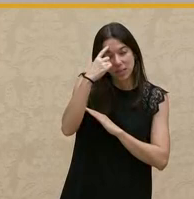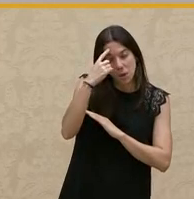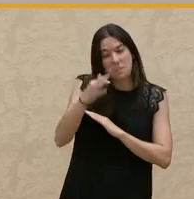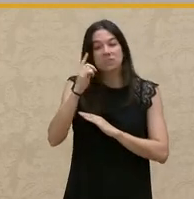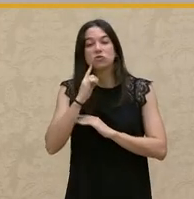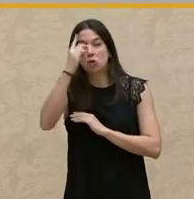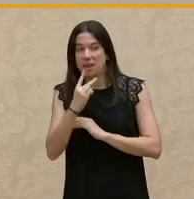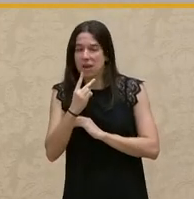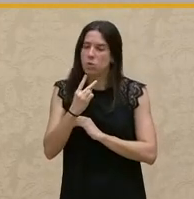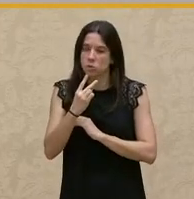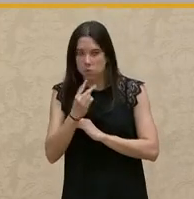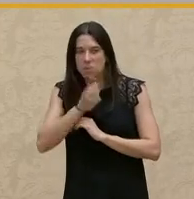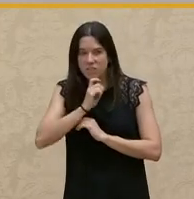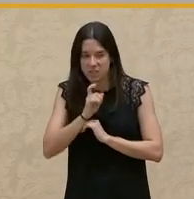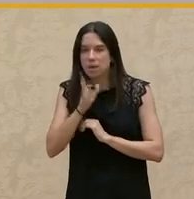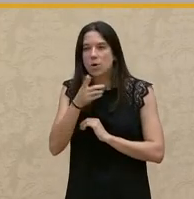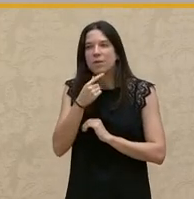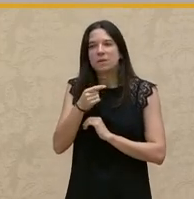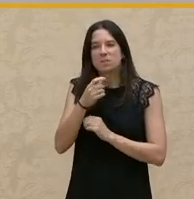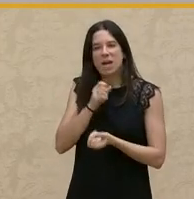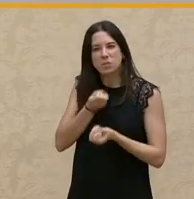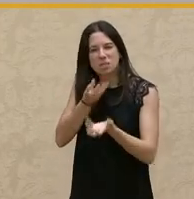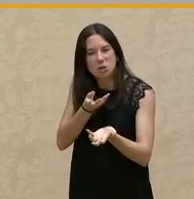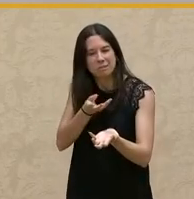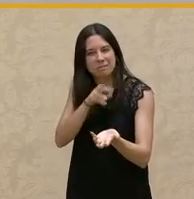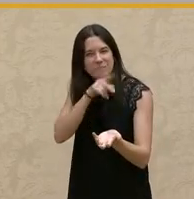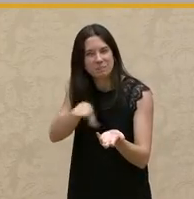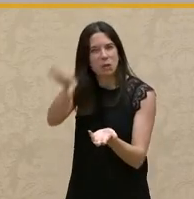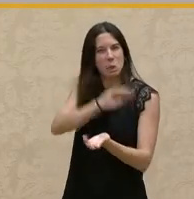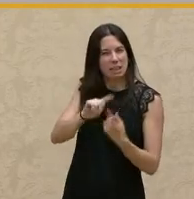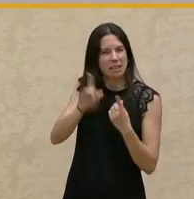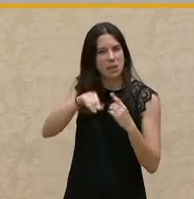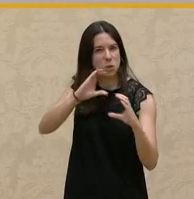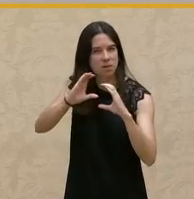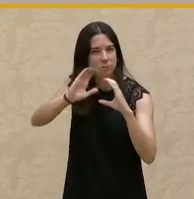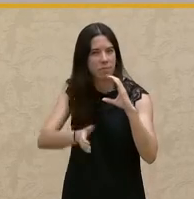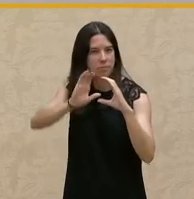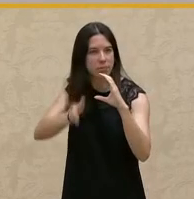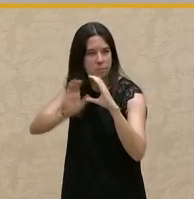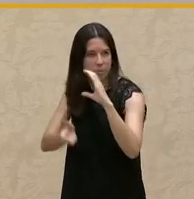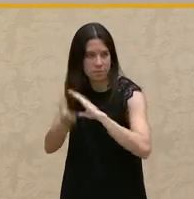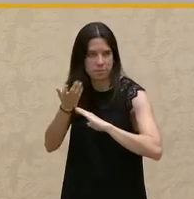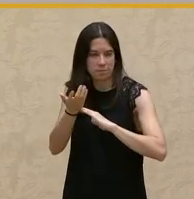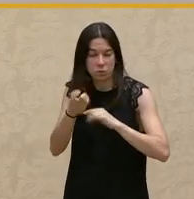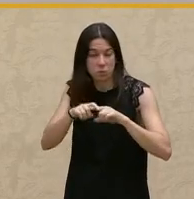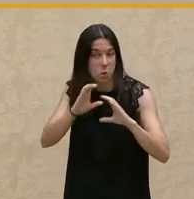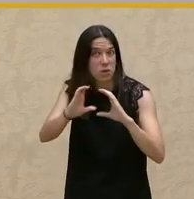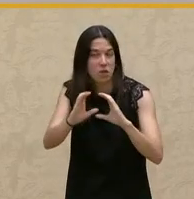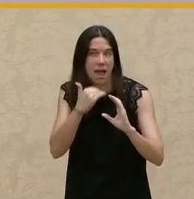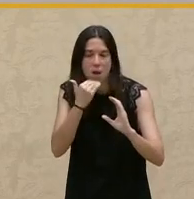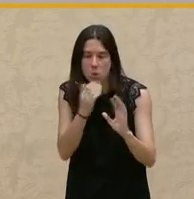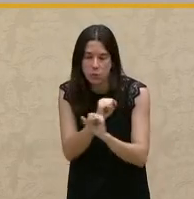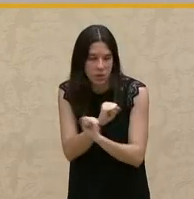la falta de comprensión y sordoceguera les impide manifestar comunicación. De ningún tipo. Esto les